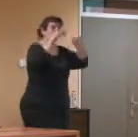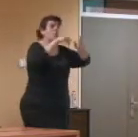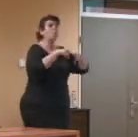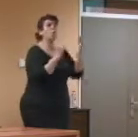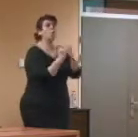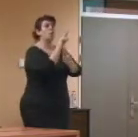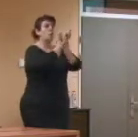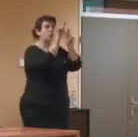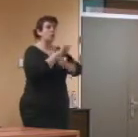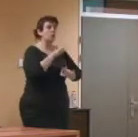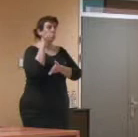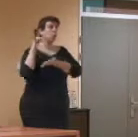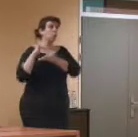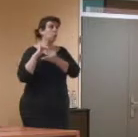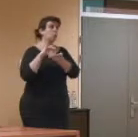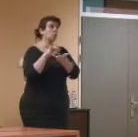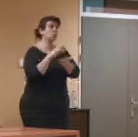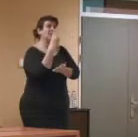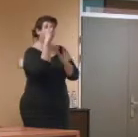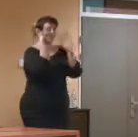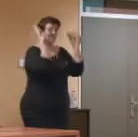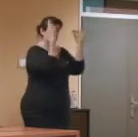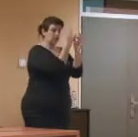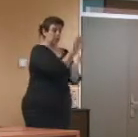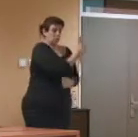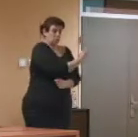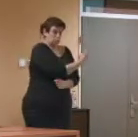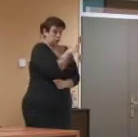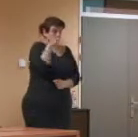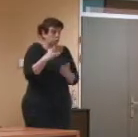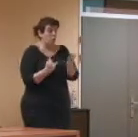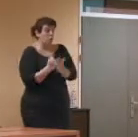hemos realizado tres jornadas y dos seminarios, y todas han ido